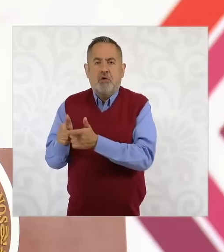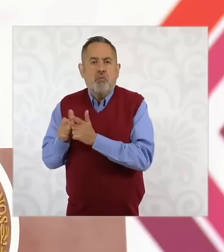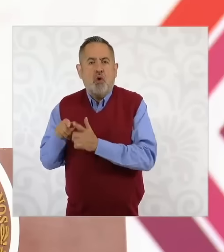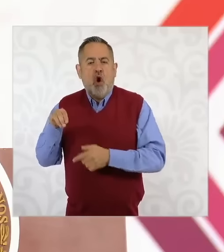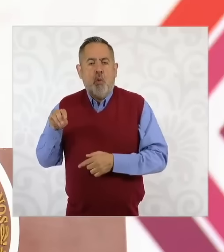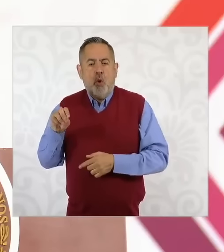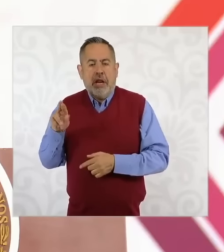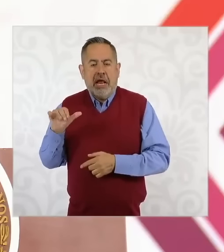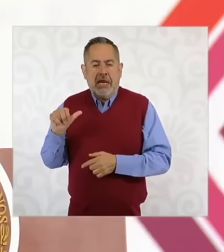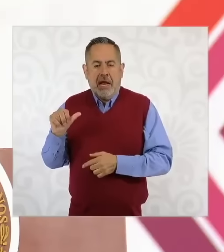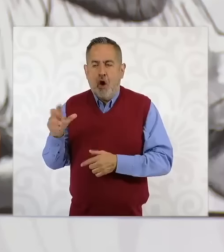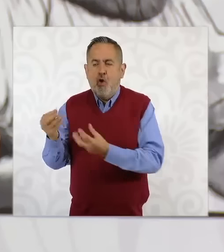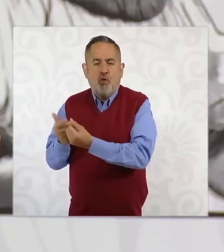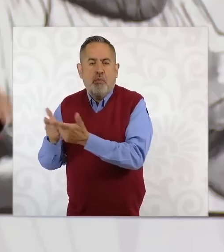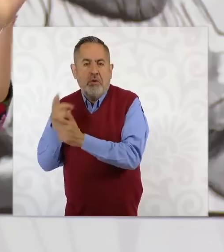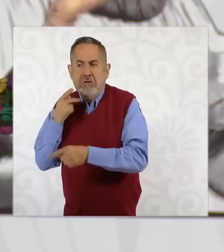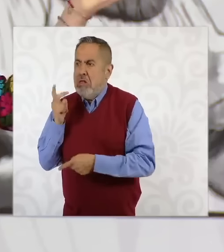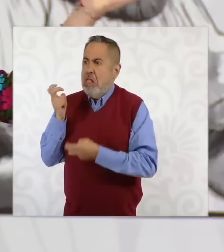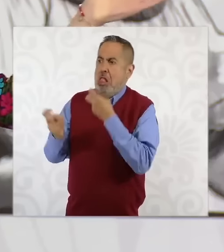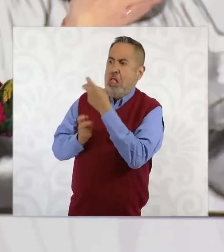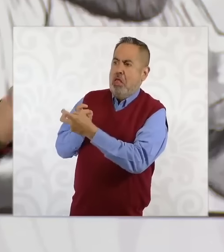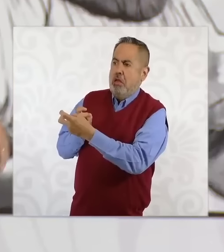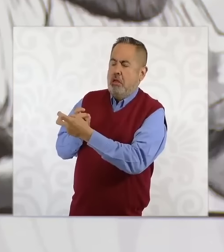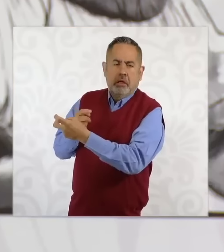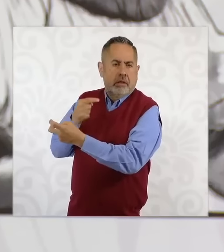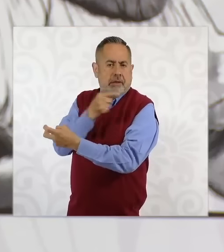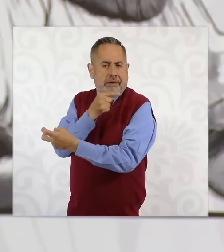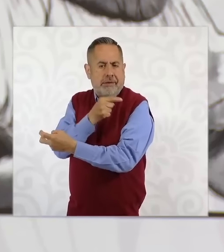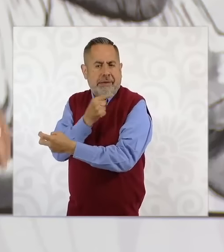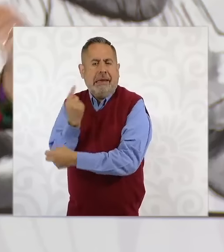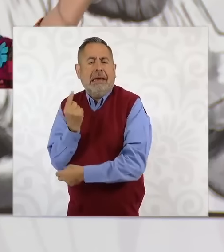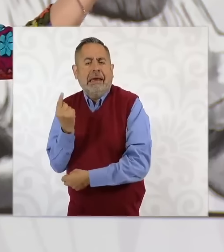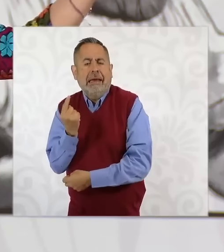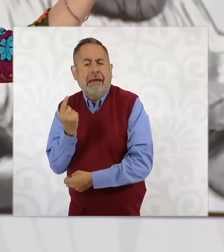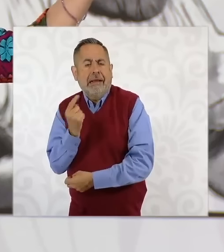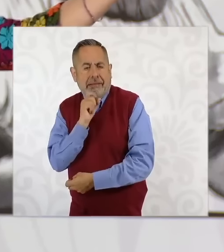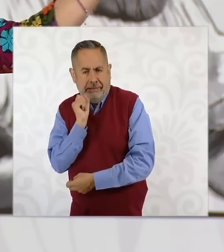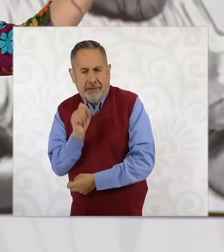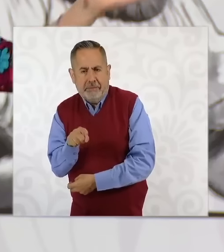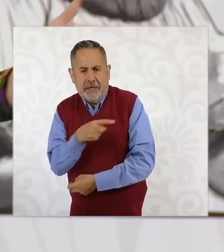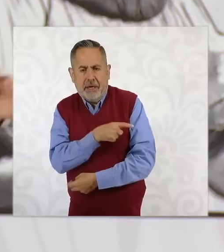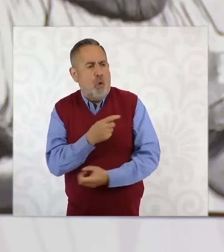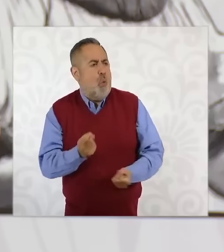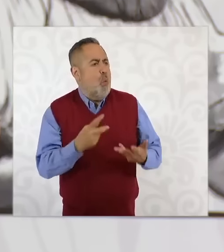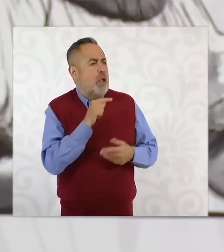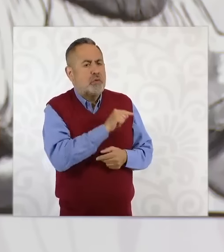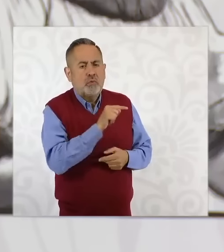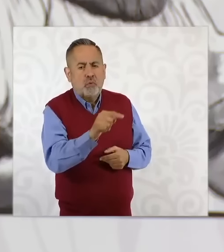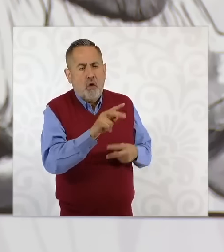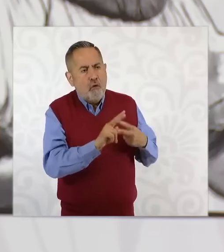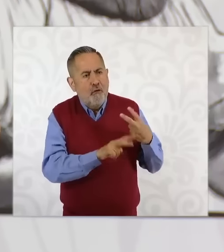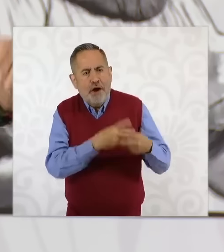alguno de los partidos aliados, pues no se hice nada del el cuántos fueron al partido, cuánto